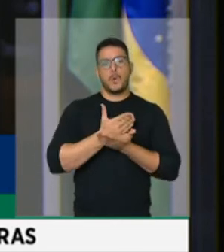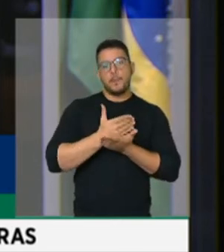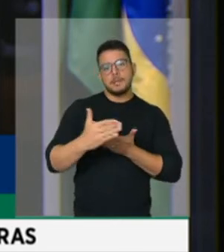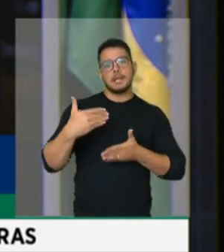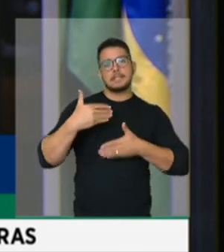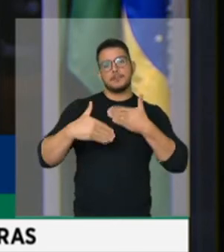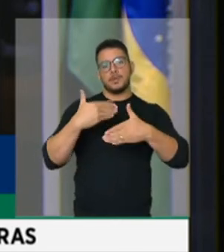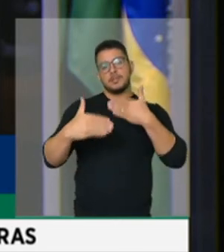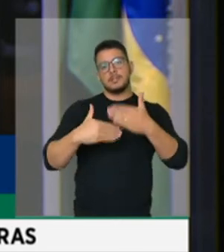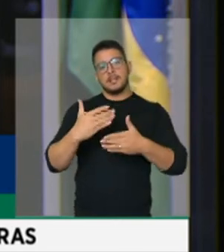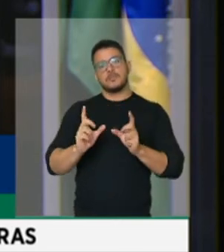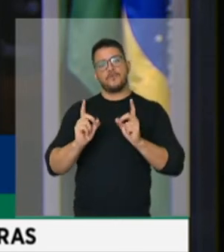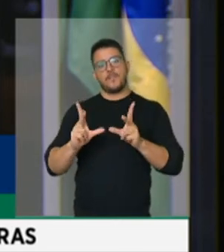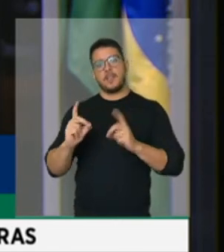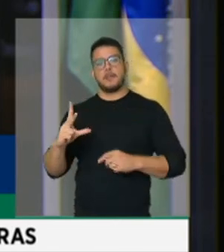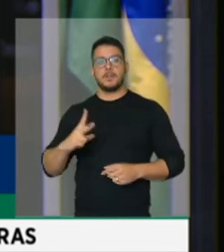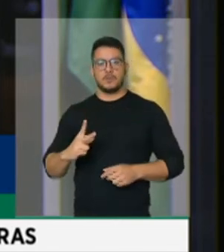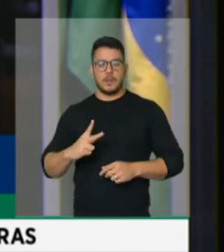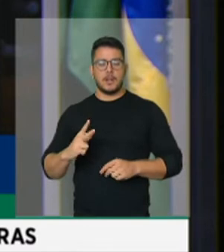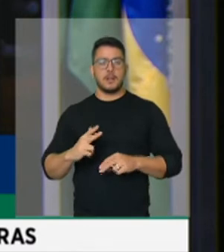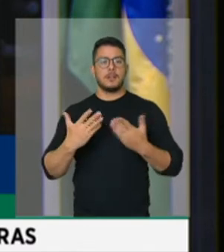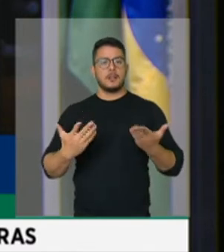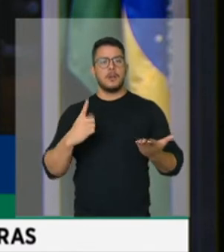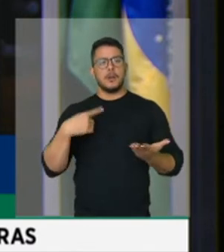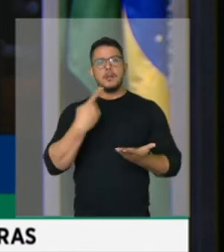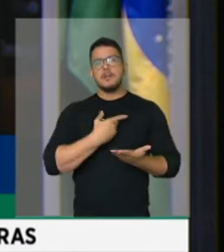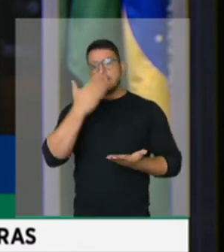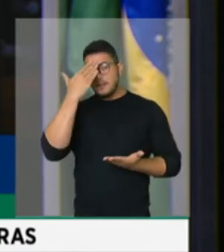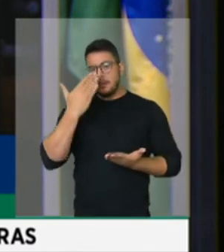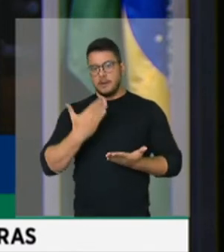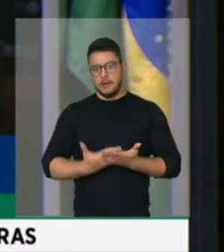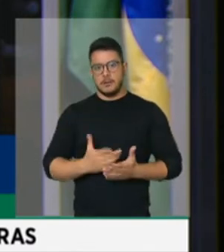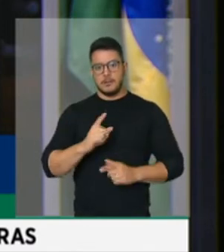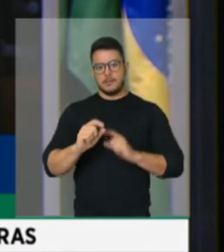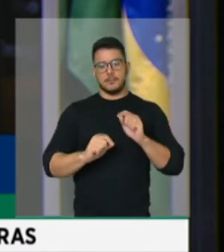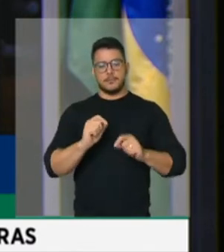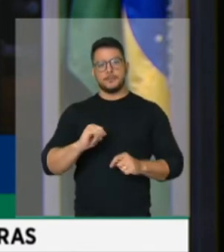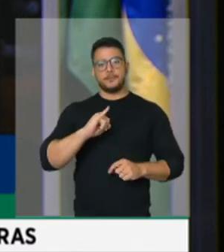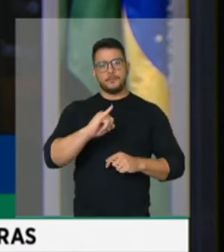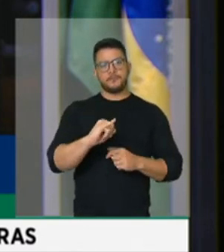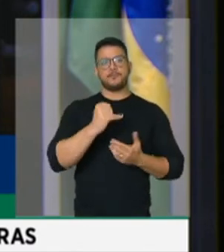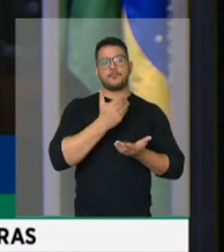ELEVADO GRAU DE MATURIDADE NUM MODELO PROPOSTO ATUALMENTE. O TEMPO COMO JÁ RELATADO FOI FATOR FUNDAMENTAL PARA SUCESSO